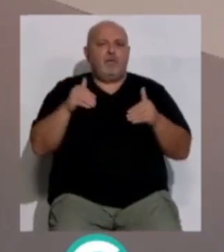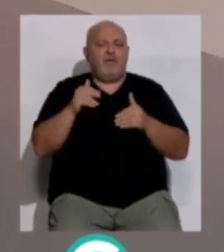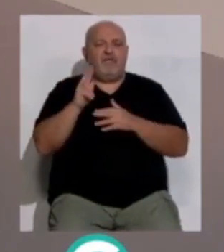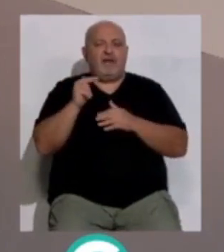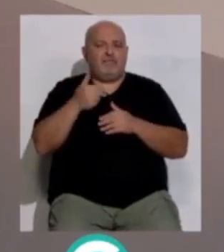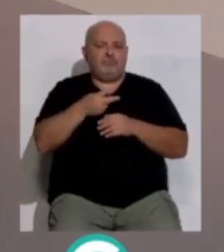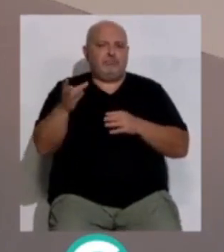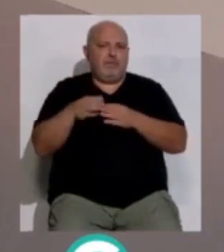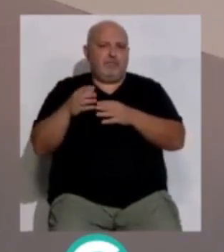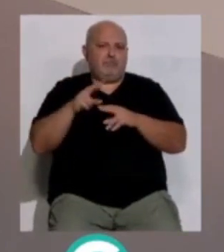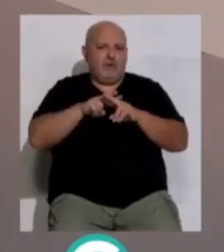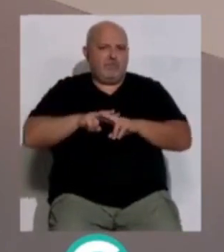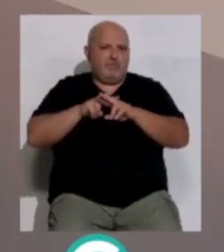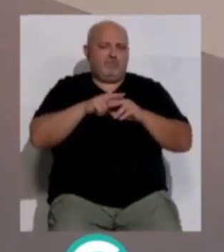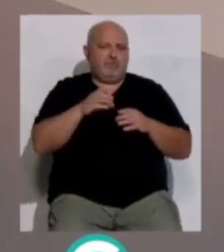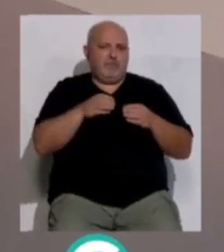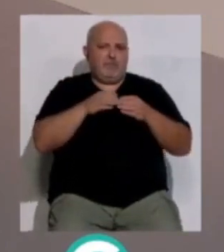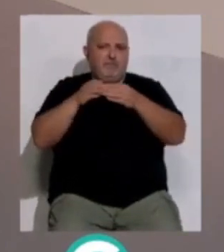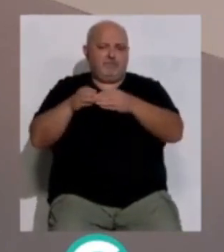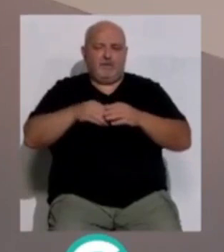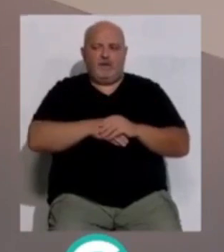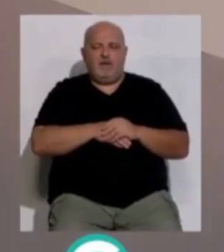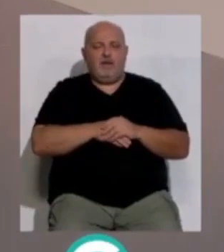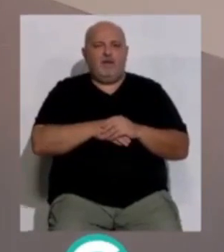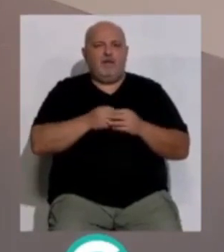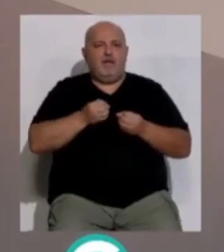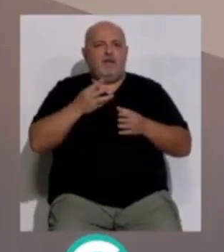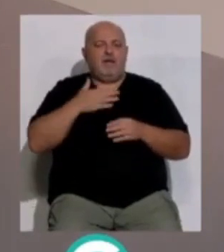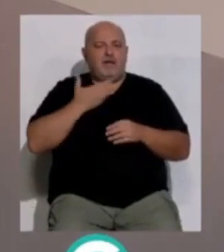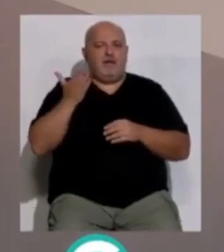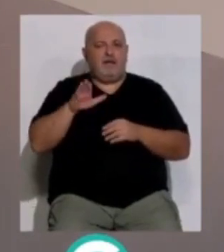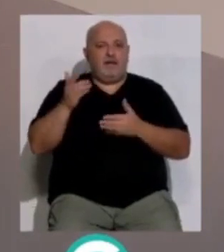resto de los integrantes de la primera plantilla que ahí está solo Vamos a nuestro invitado en la